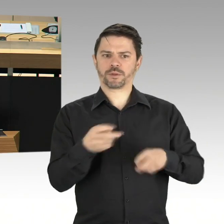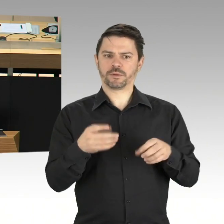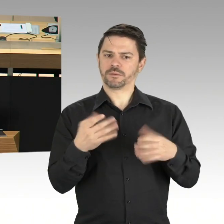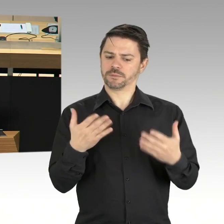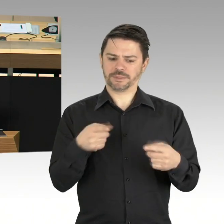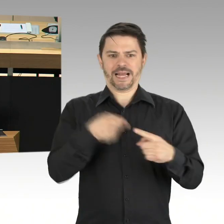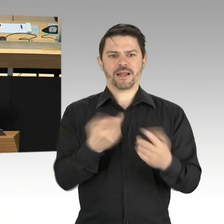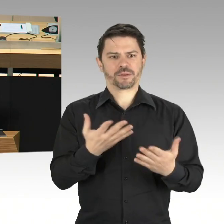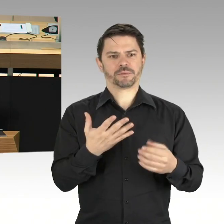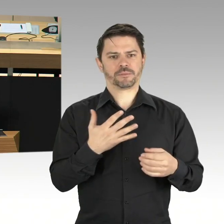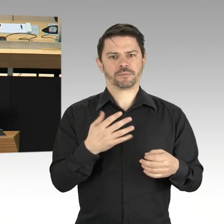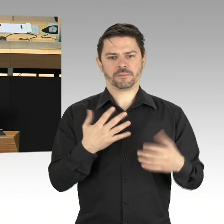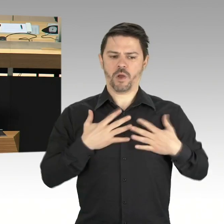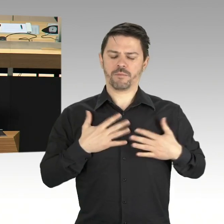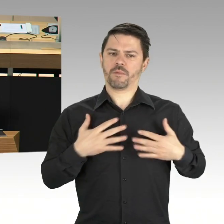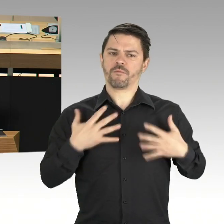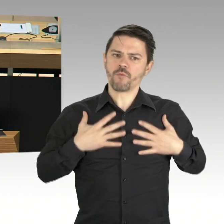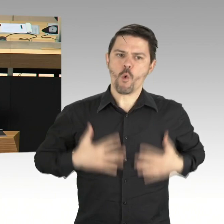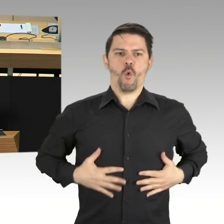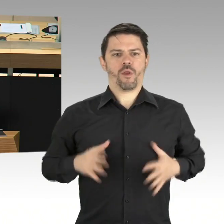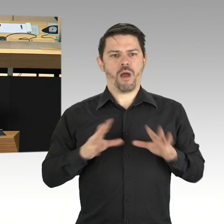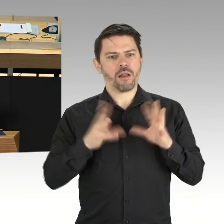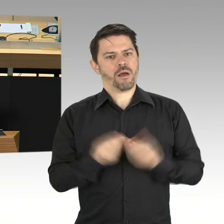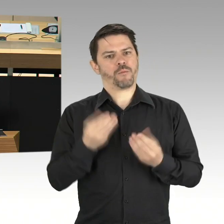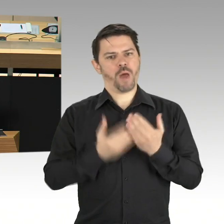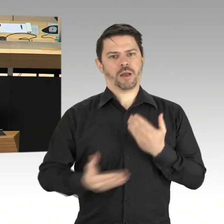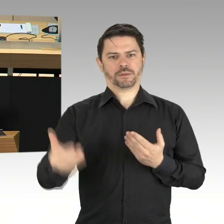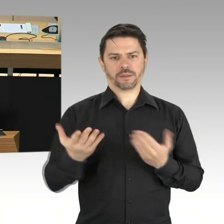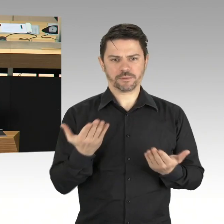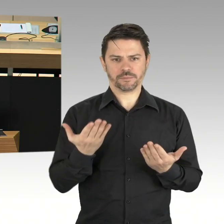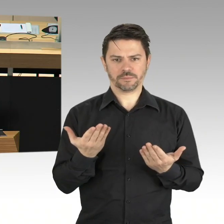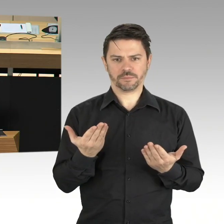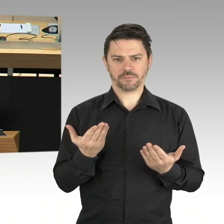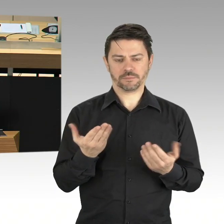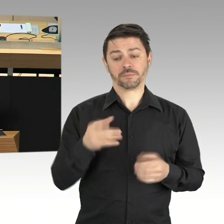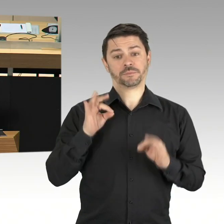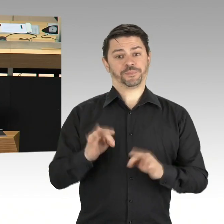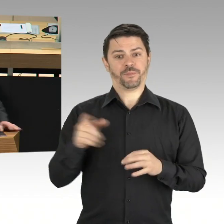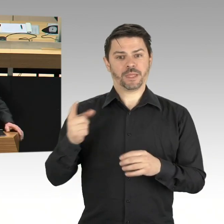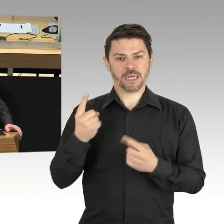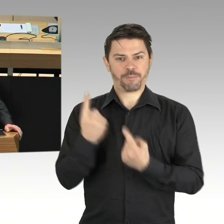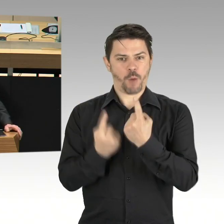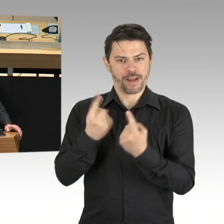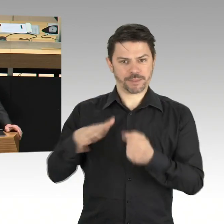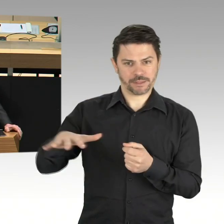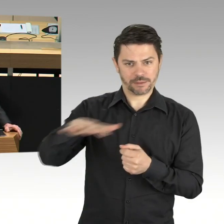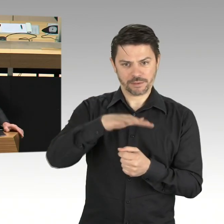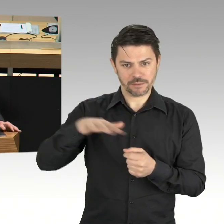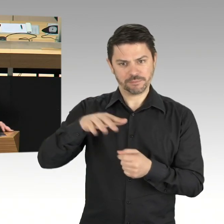Dieser Verfassungsgrundsatz muss wieder zur Geltung gebracht werden. Und deshalb, meine Damen und Herren, beschließen wir heute den Mietendeckel.